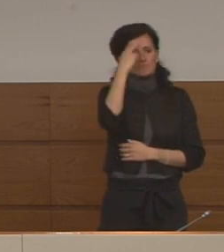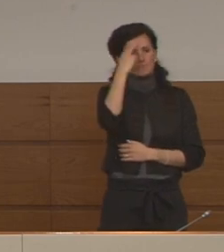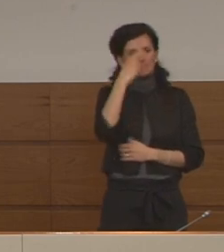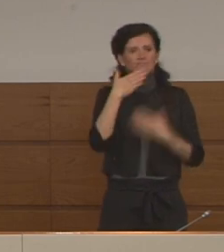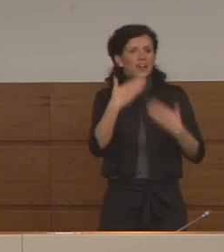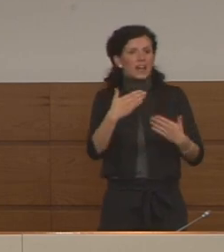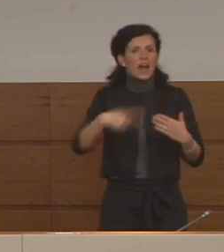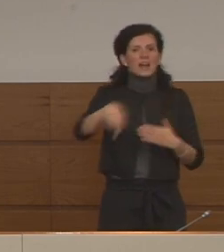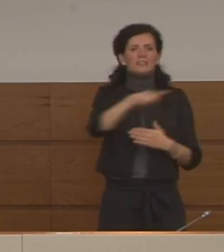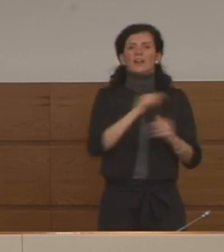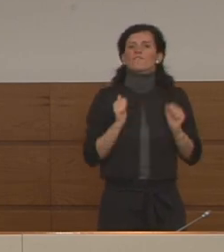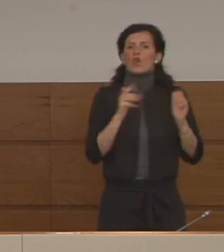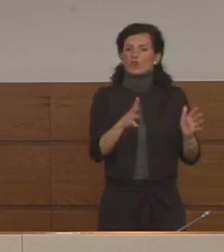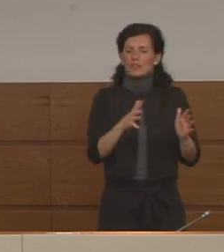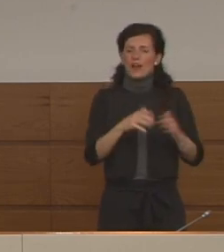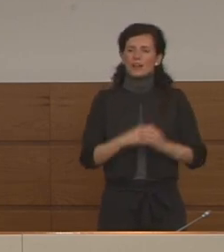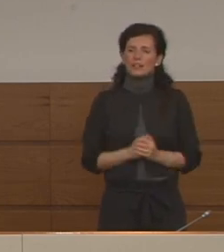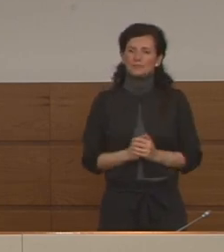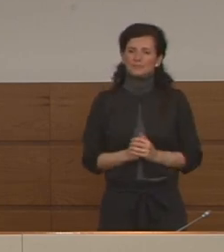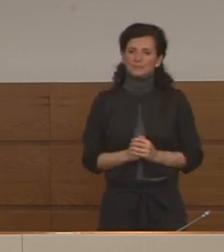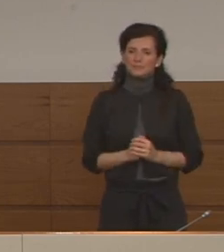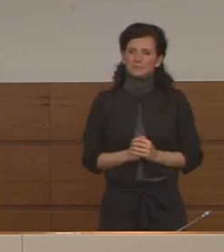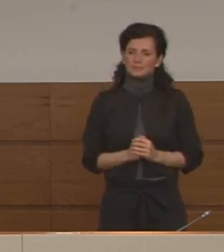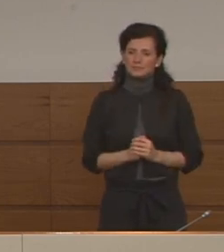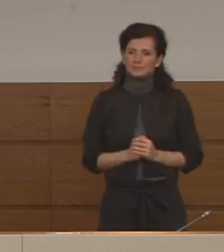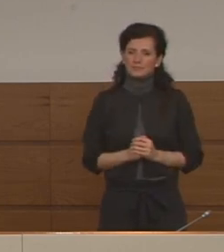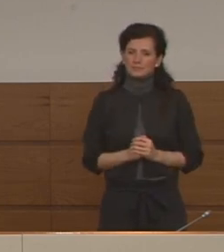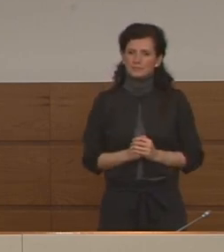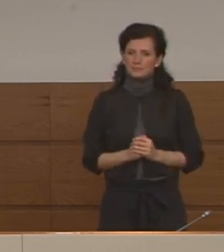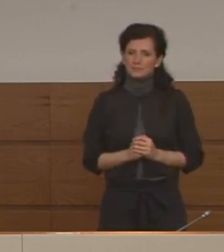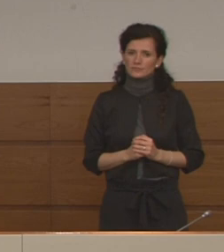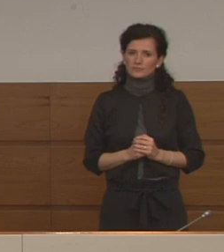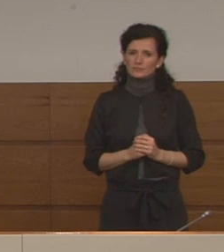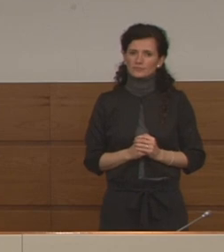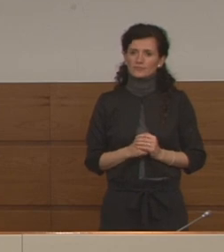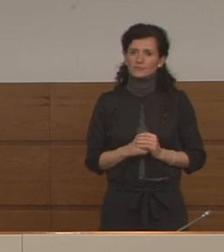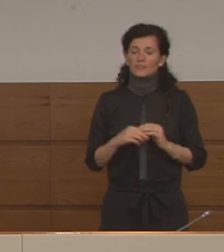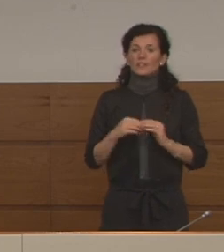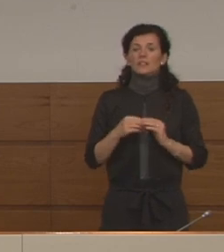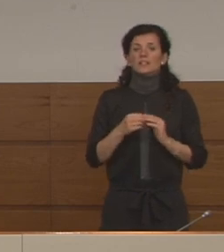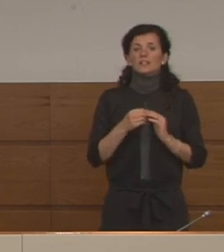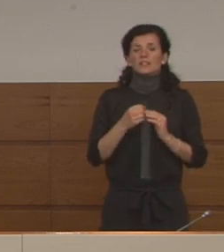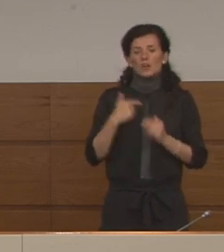Per quanto riguarda il dato relativo alle somme raccolte sul nostro conto corrente,